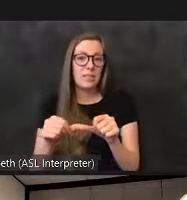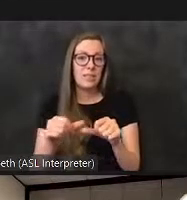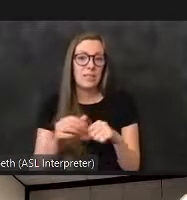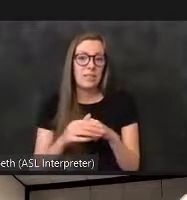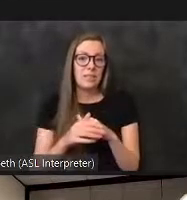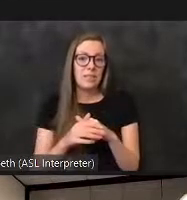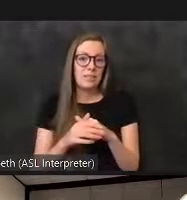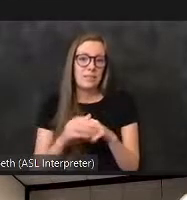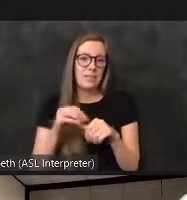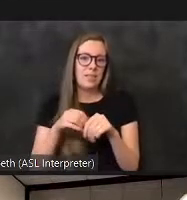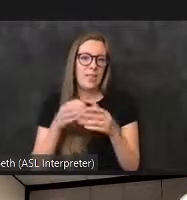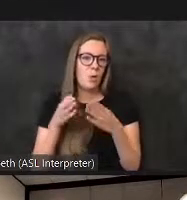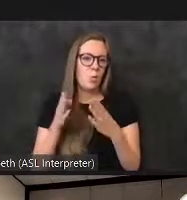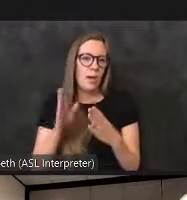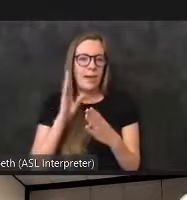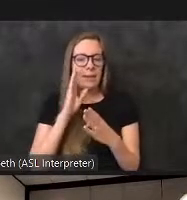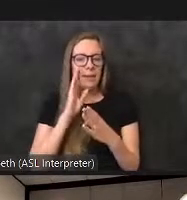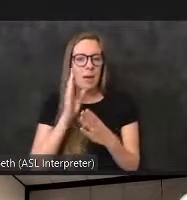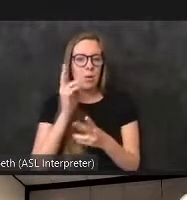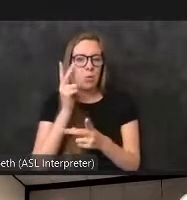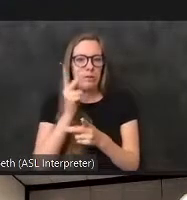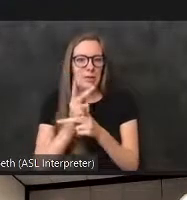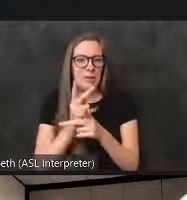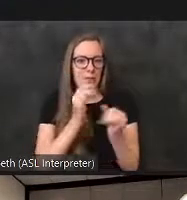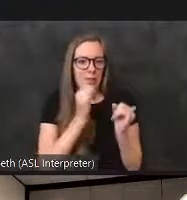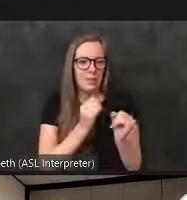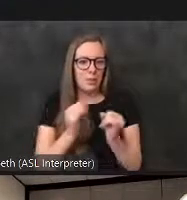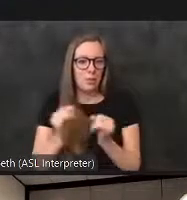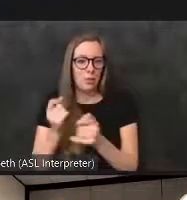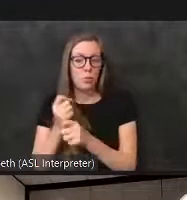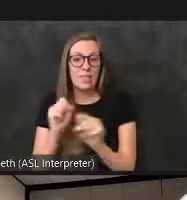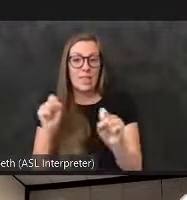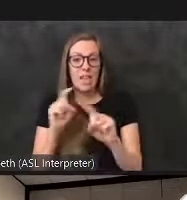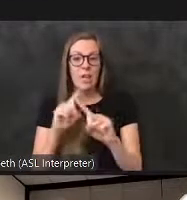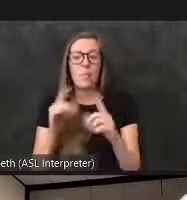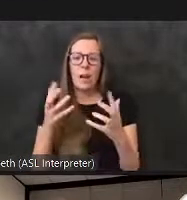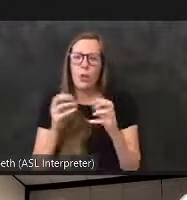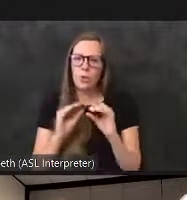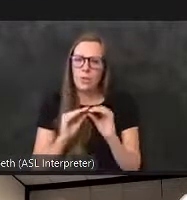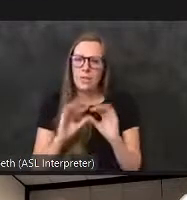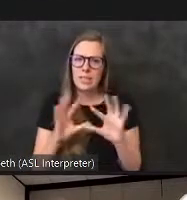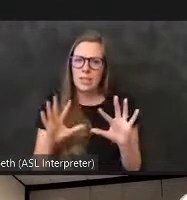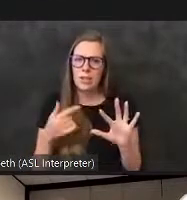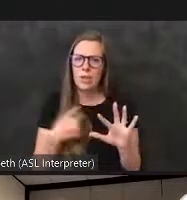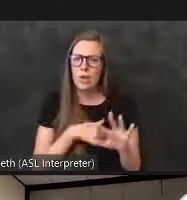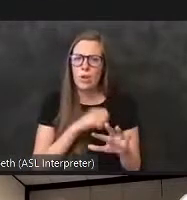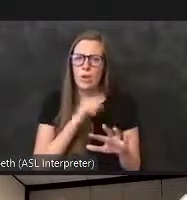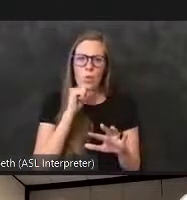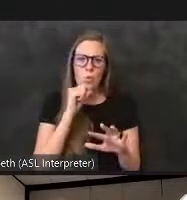Cómo es que podrán poseer la manera en que mantendrá a los individuos seguros? Pero quiero ser claro.